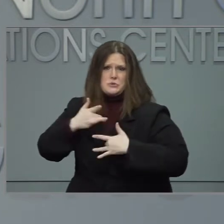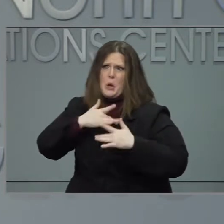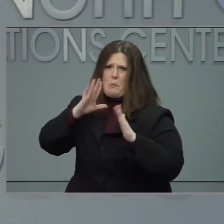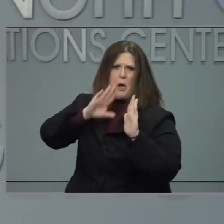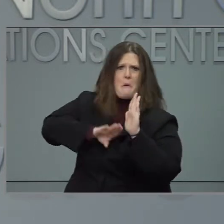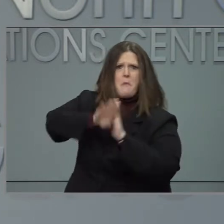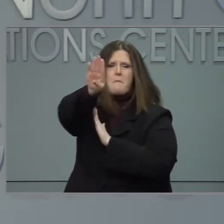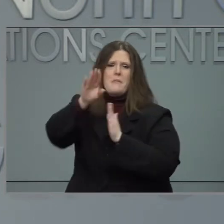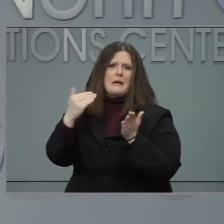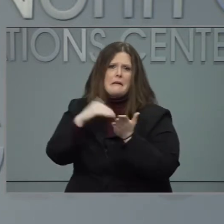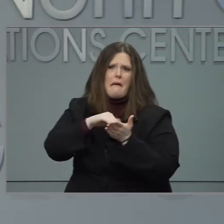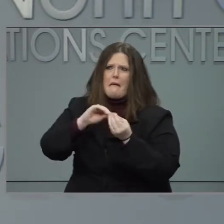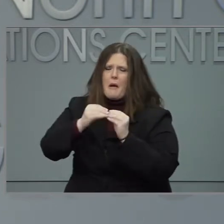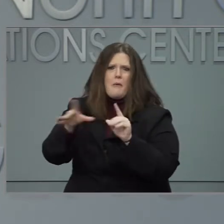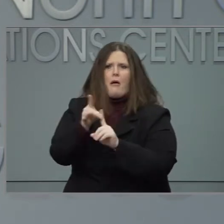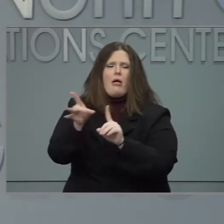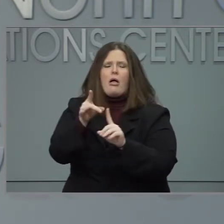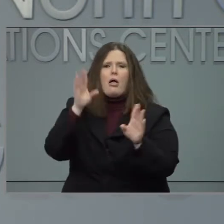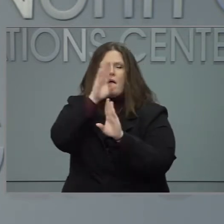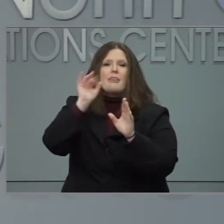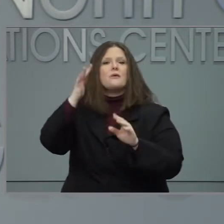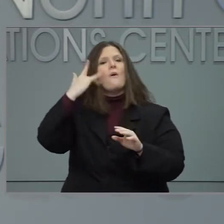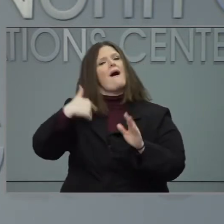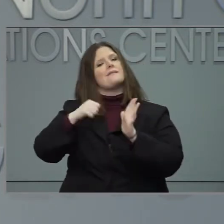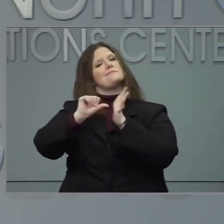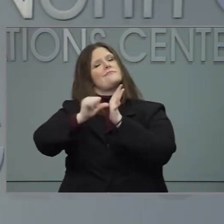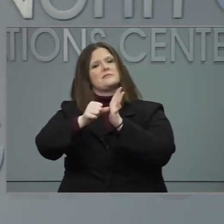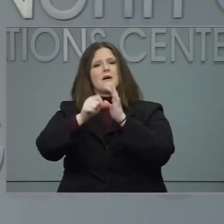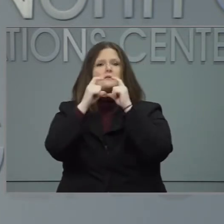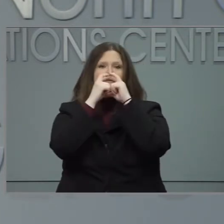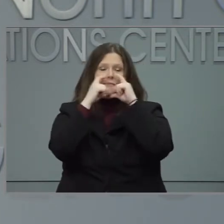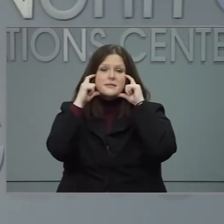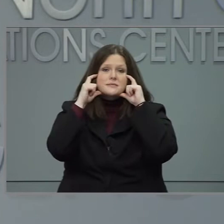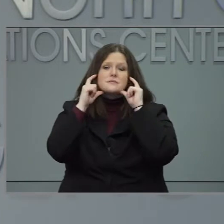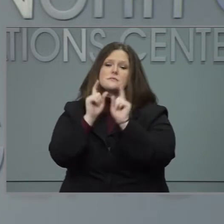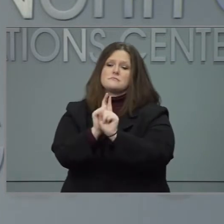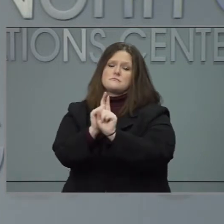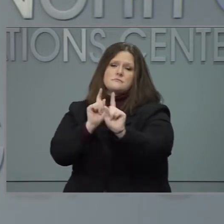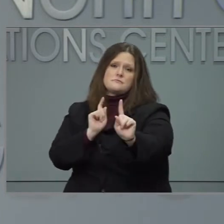seguir enfatizando la importancia de llevar la mascarilla y mantener distancia